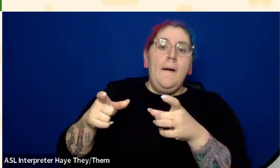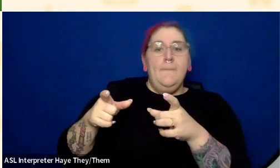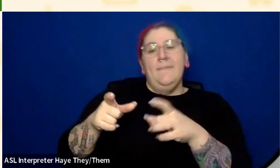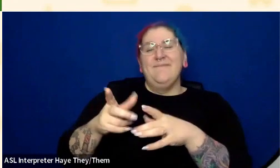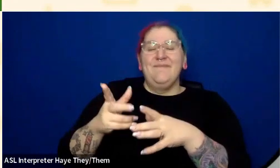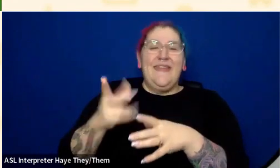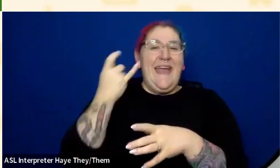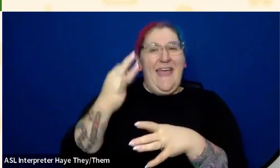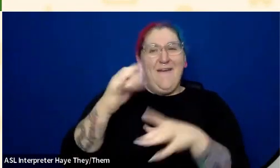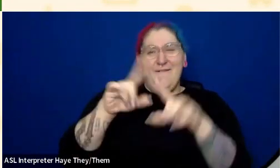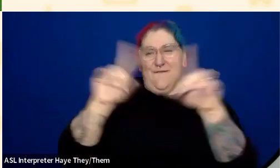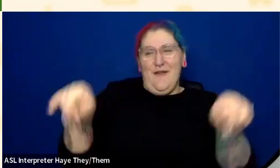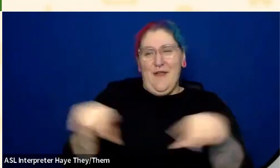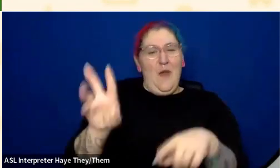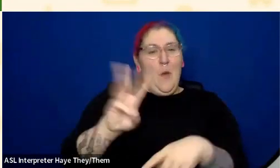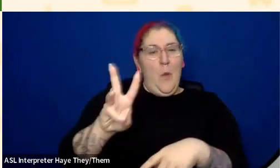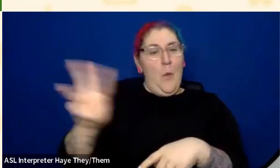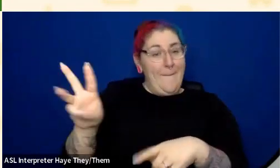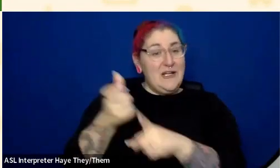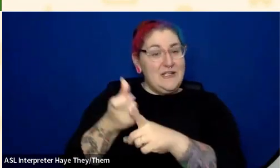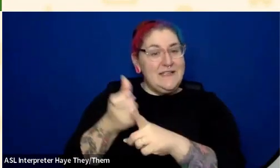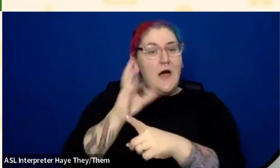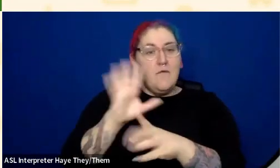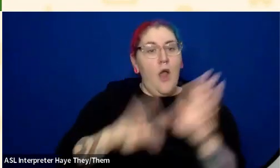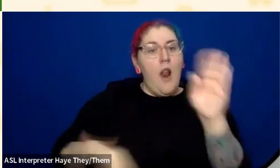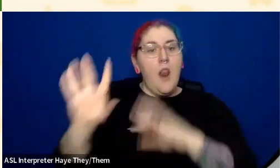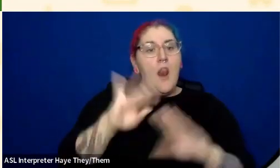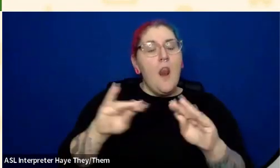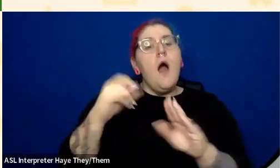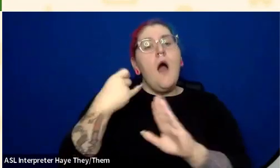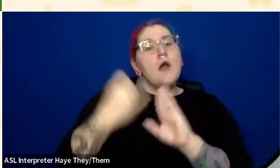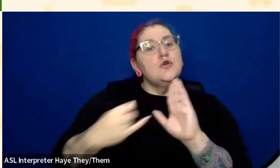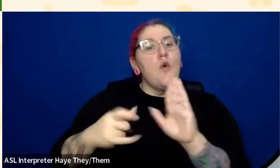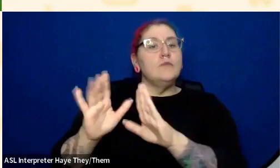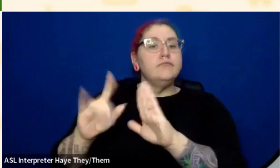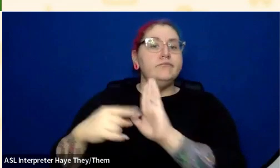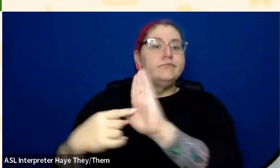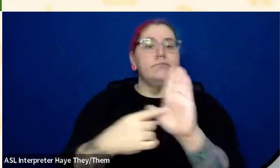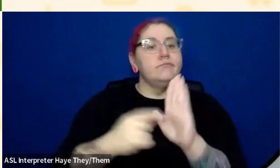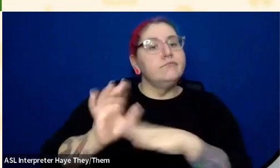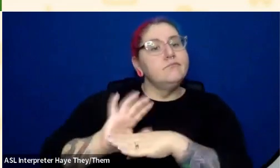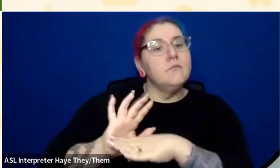Debería utilizar de forma predeterminada las preferencias del usuario y guardar el estado del botón en las distintas páginas.